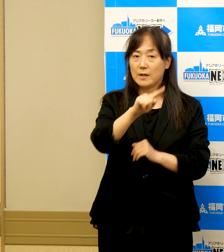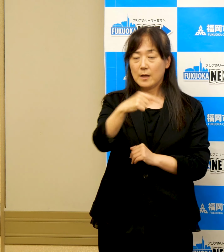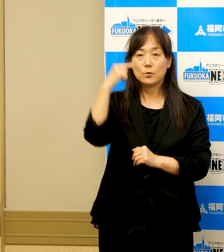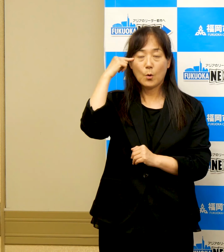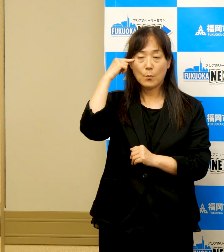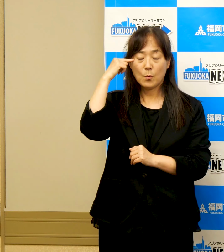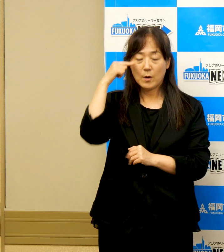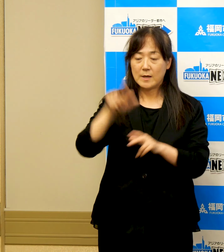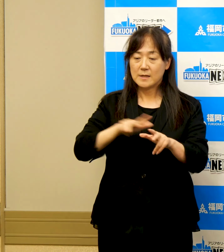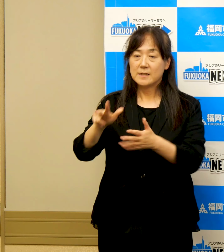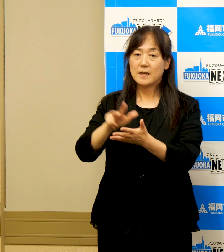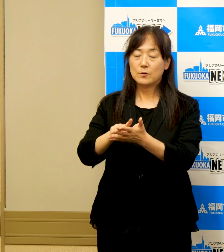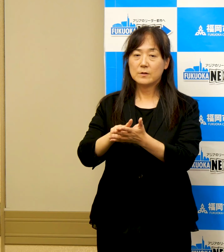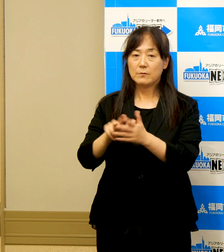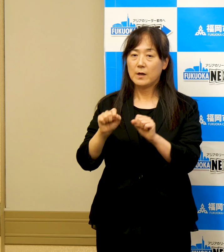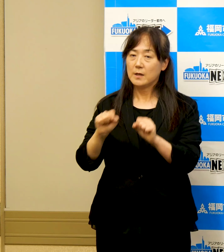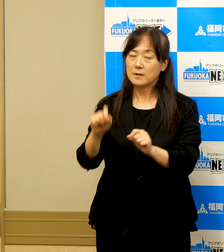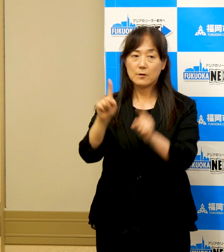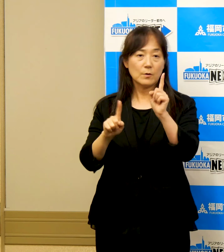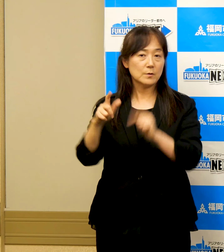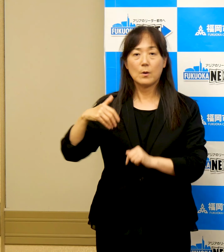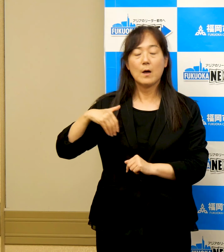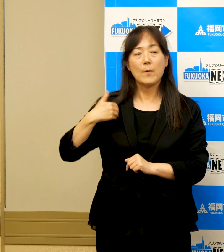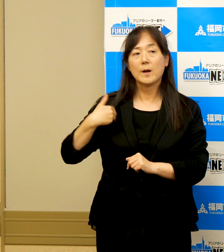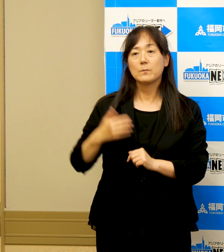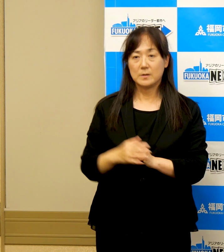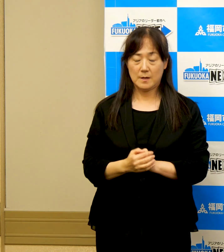政令市でやっているかは分からないですけれども